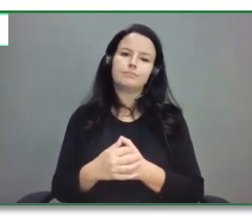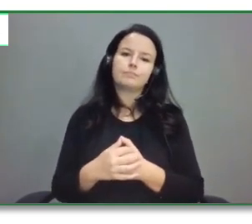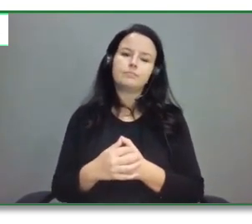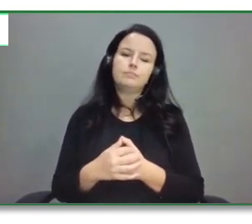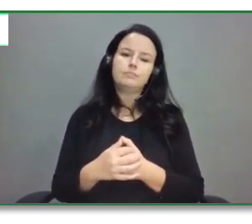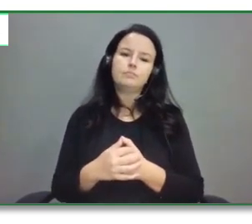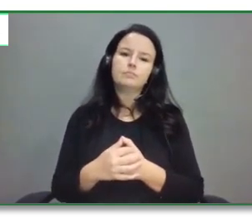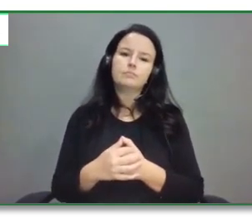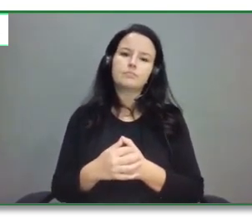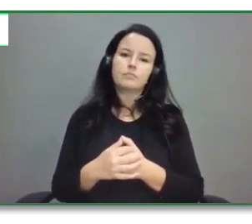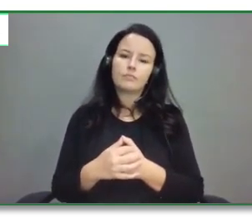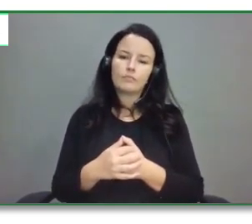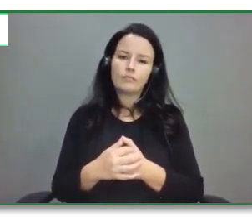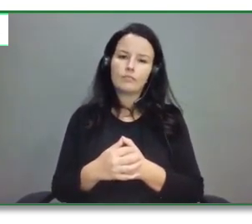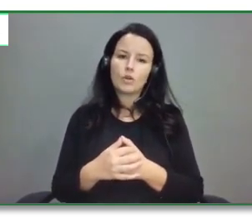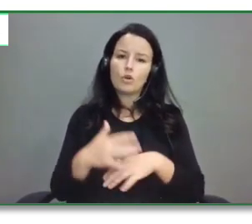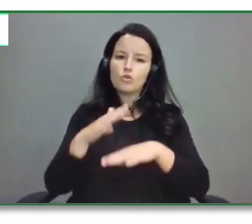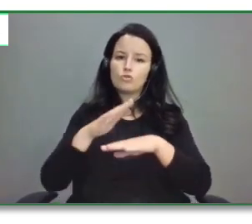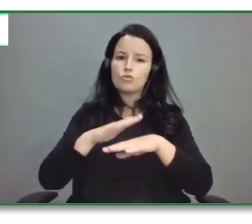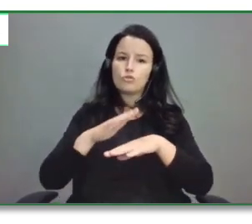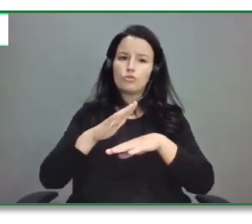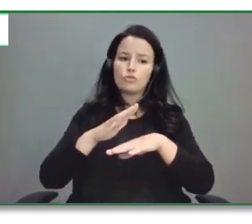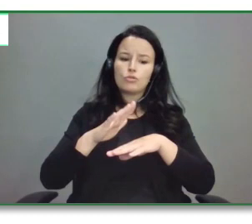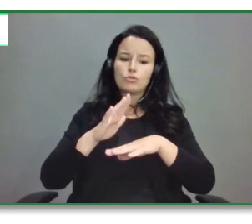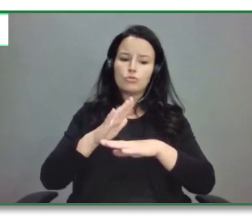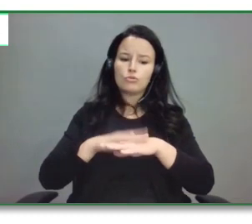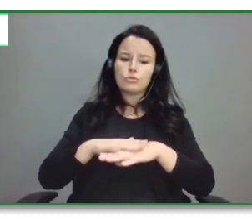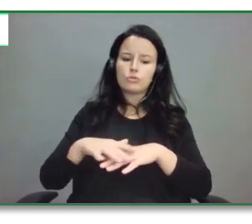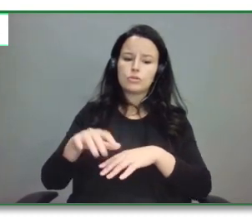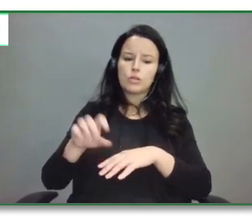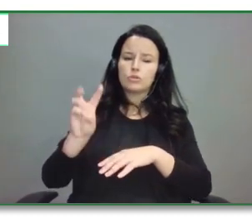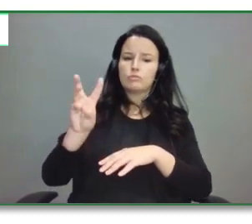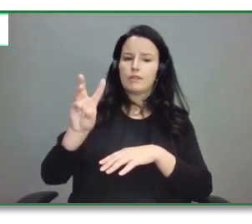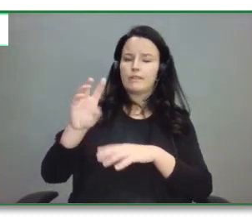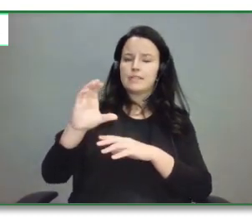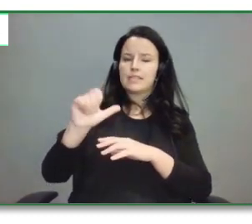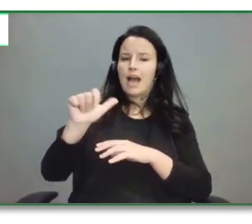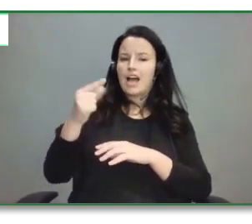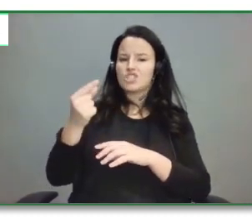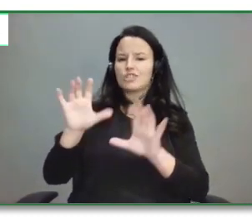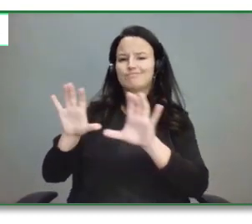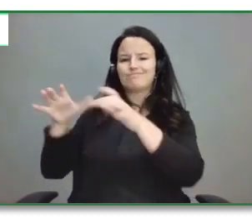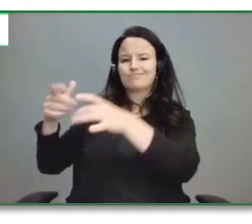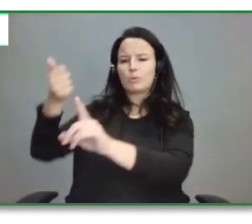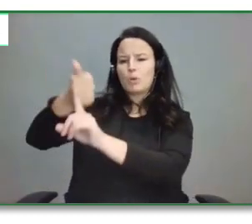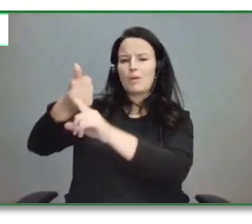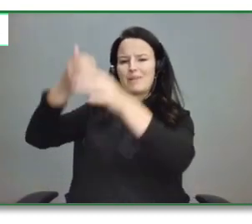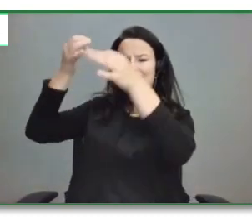contenu web WCAG se conservium ont